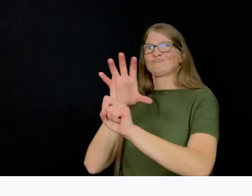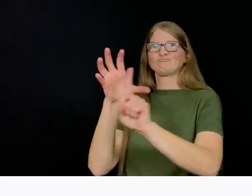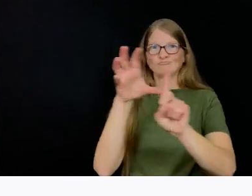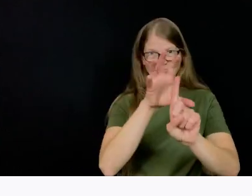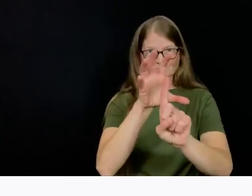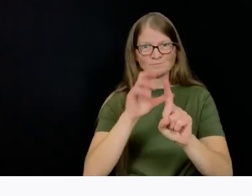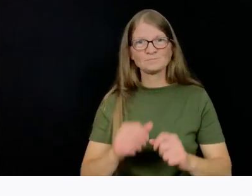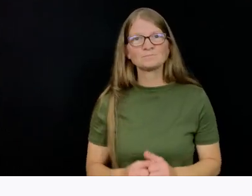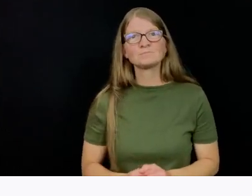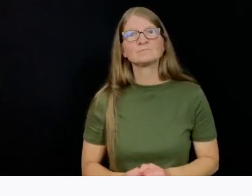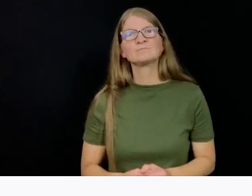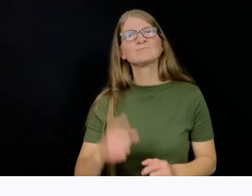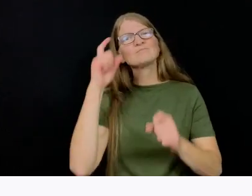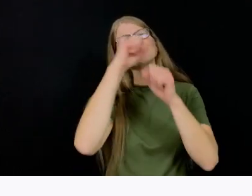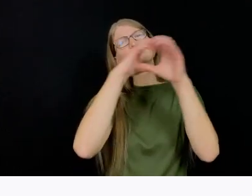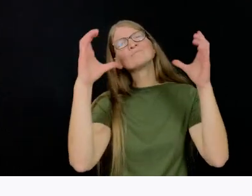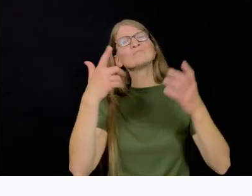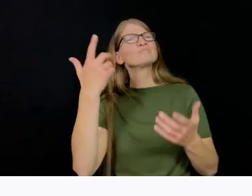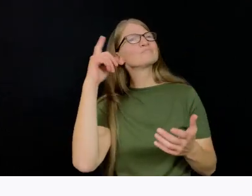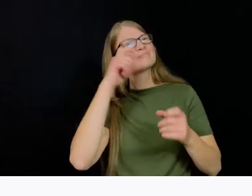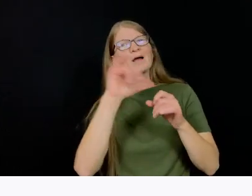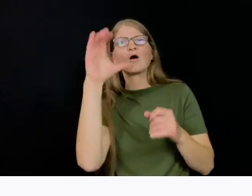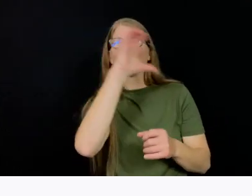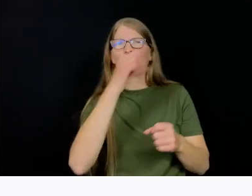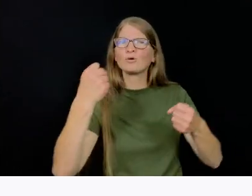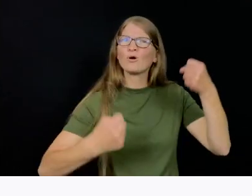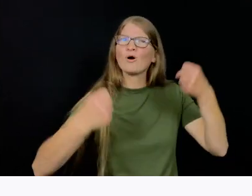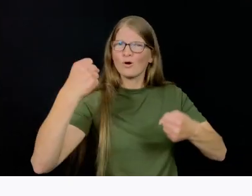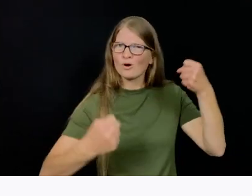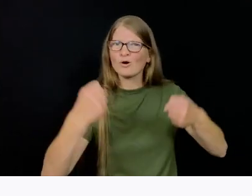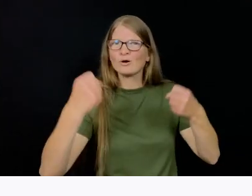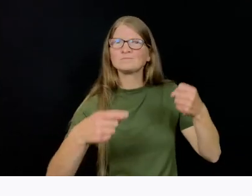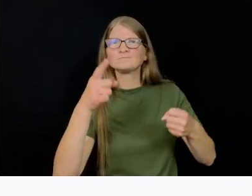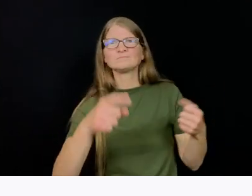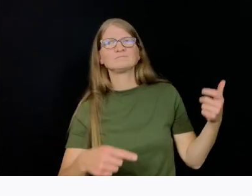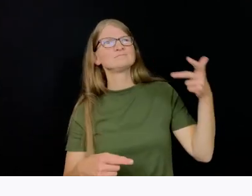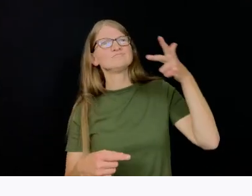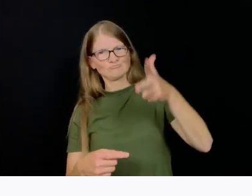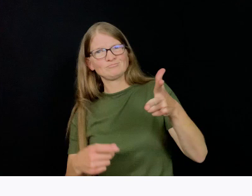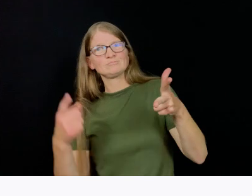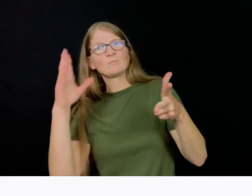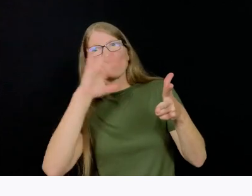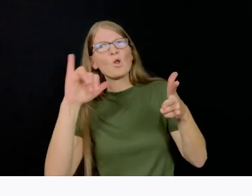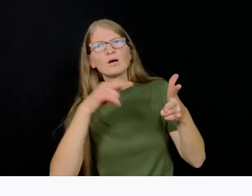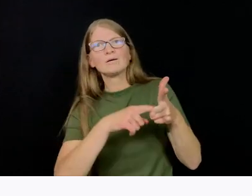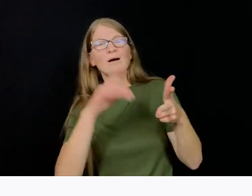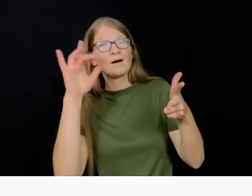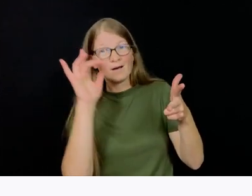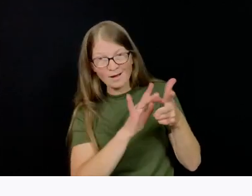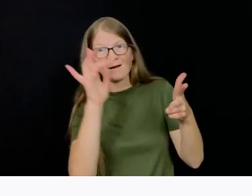كل ما عليكم فعله هو البحث عنها على Google وسيمكنكم رؤية نموذج واقعي لصورة ما أمامكم مباشرةً